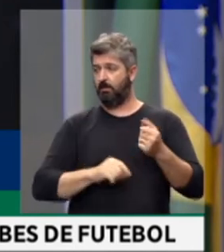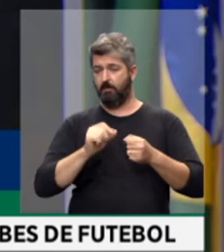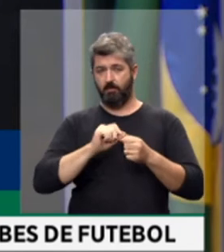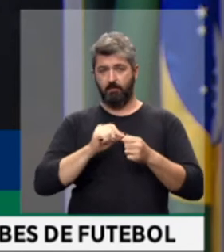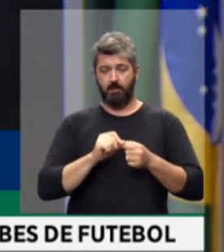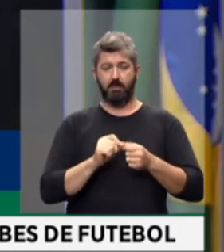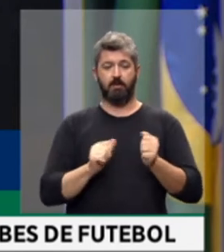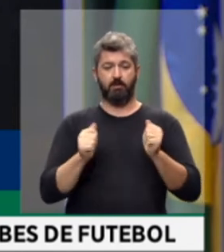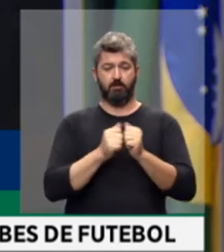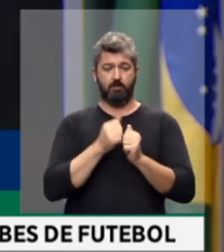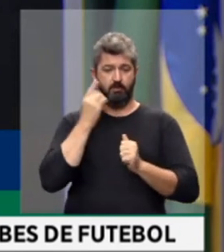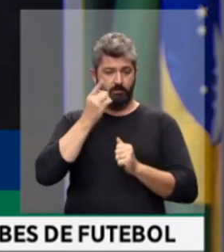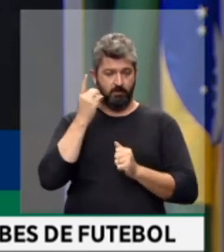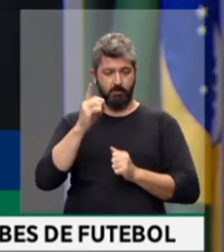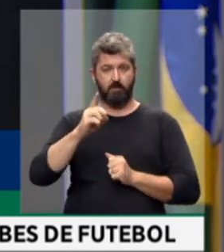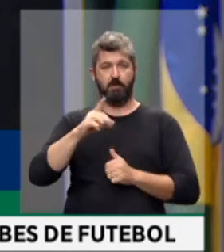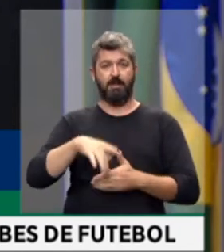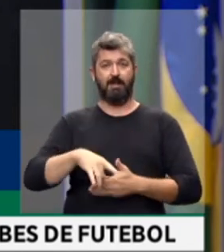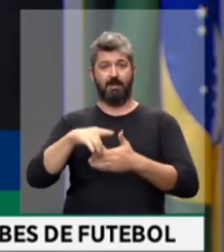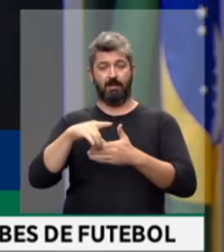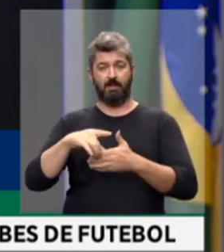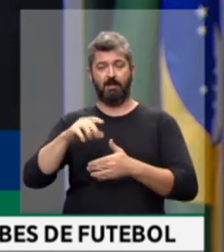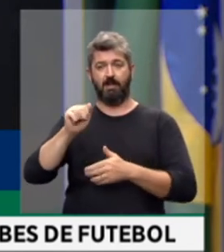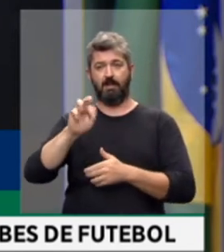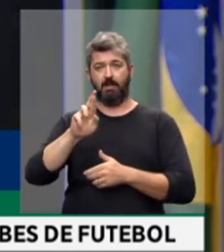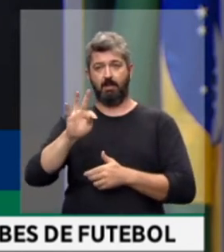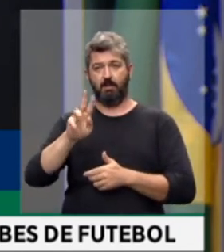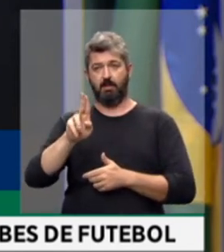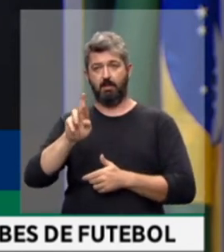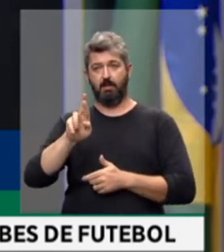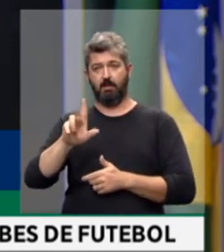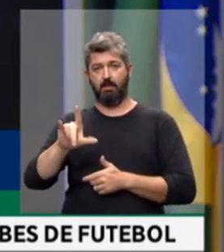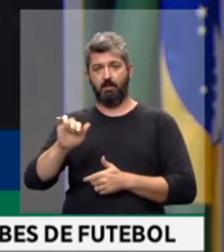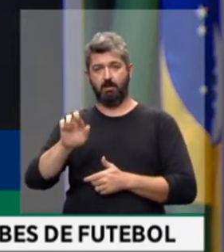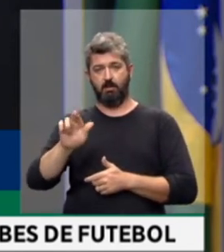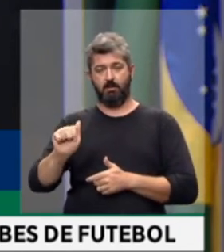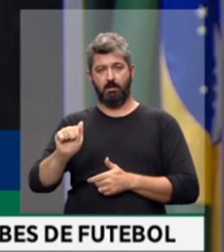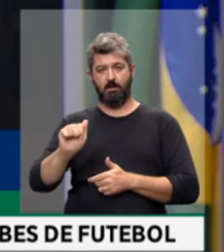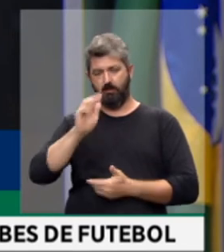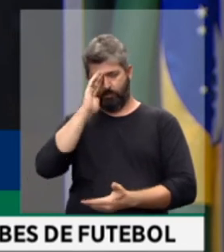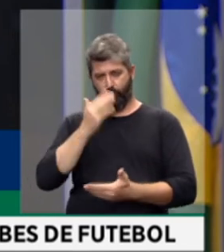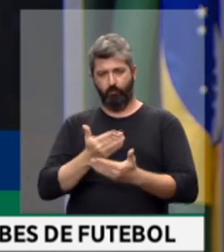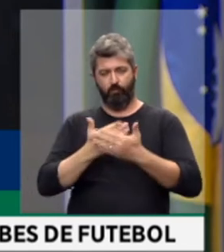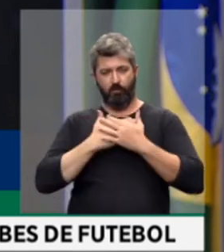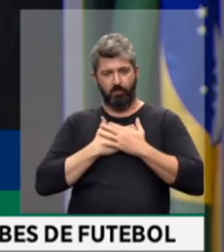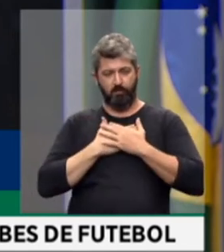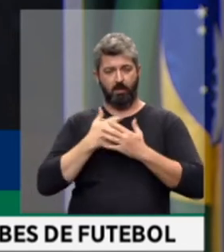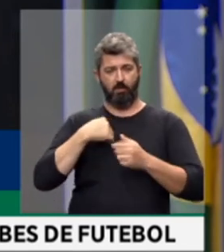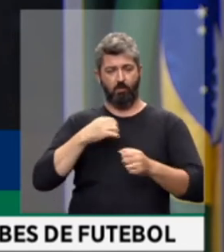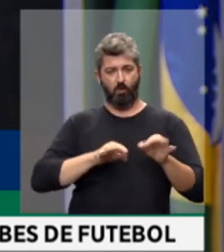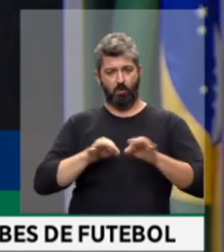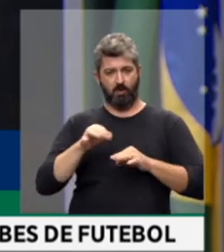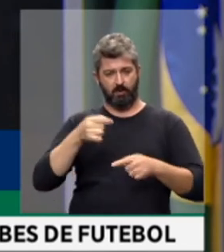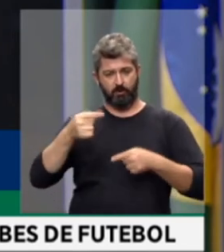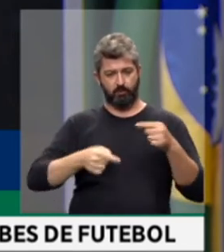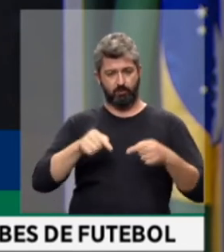PRESIDENTE RODRIGO MAIA, QUE CONFIOU A MIM A RELATORIA DESSE PROJETO JUNTO COM O DEPUTADO LÍDER DO MEU PARTIDO, ARTHUR LIRA E ME